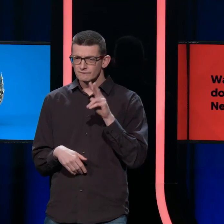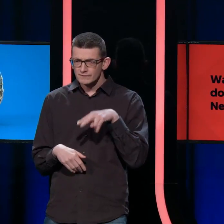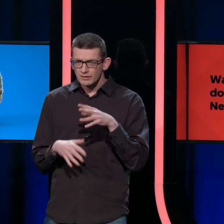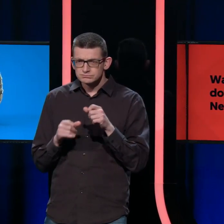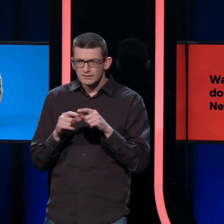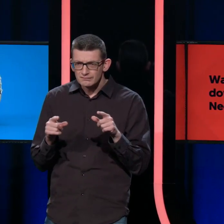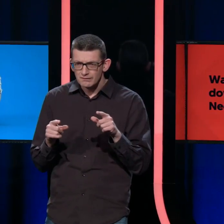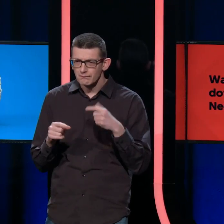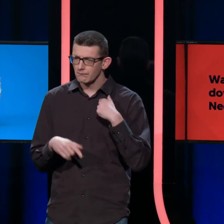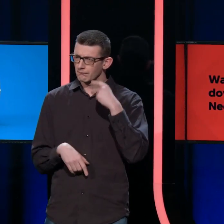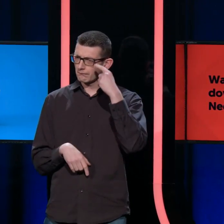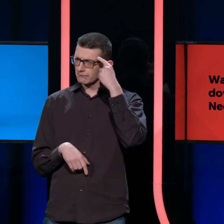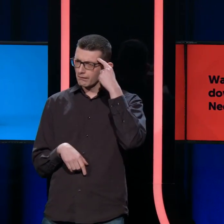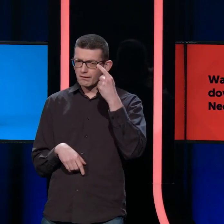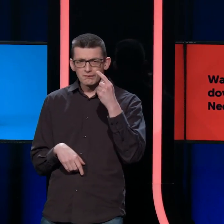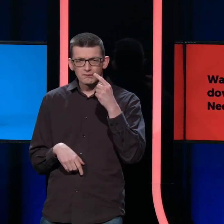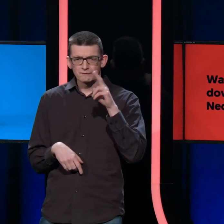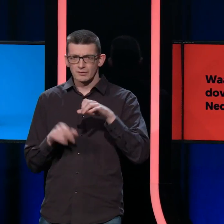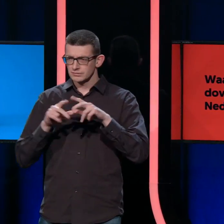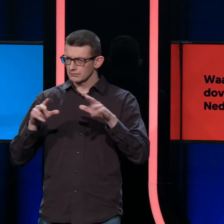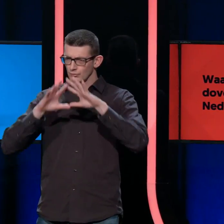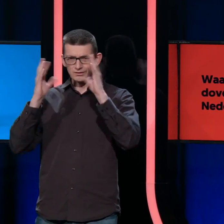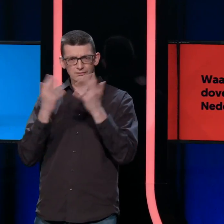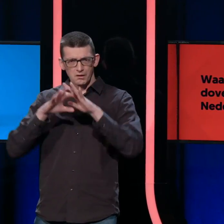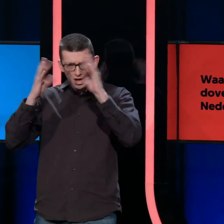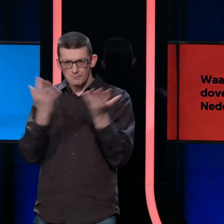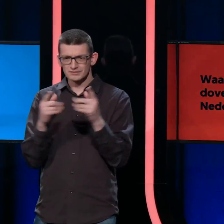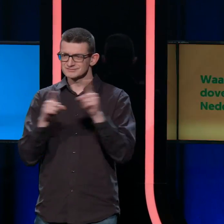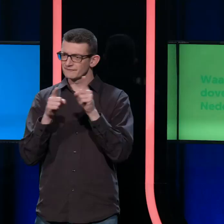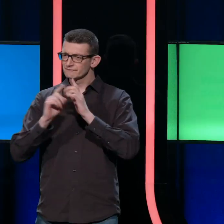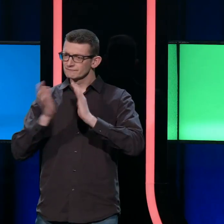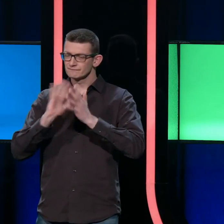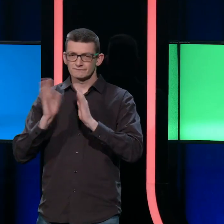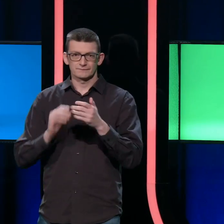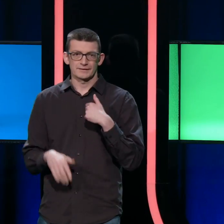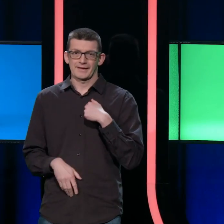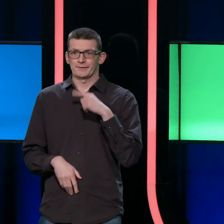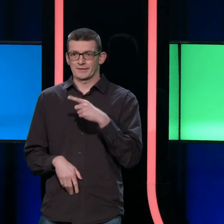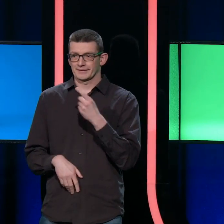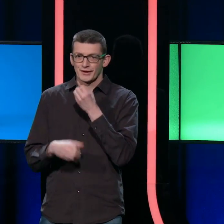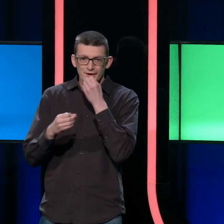Middelbaar onderwijs? Nee, ik werk voor de universiteit. Welke vakken geef jij dan?